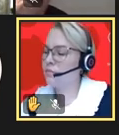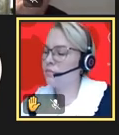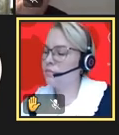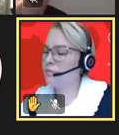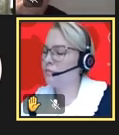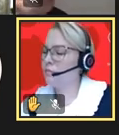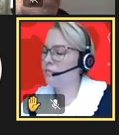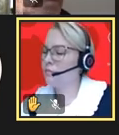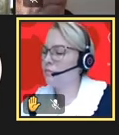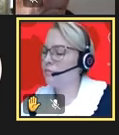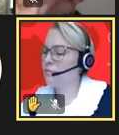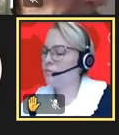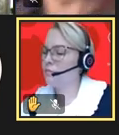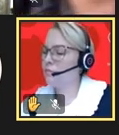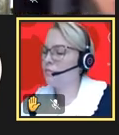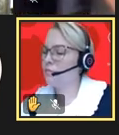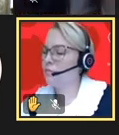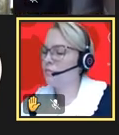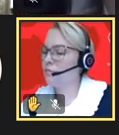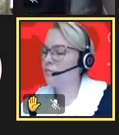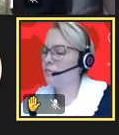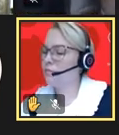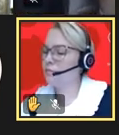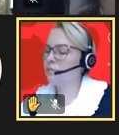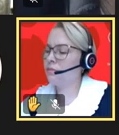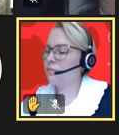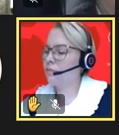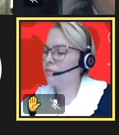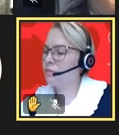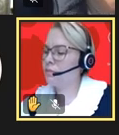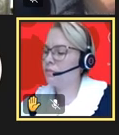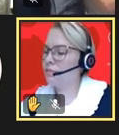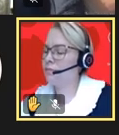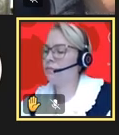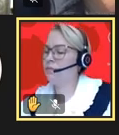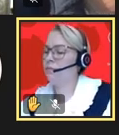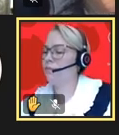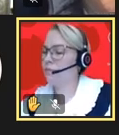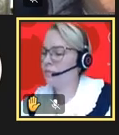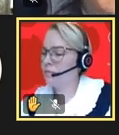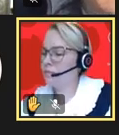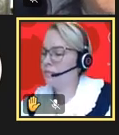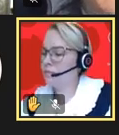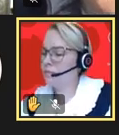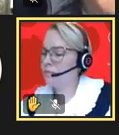Att vi skulle ha fortfarande verksamhet aeons teatern Men där Du har fel